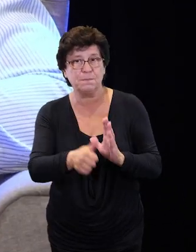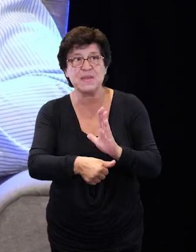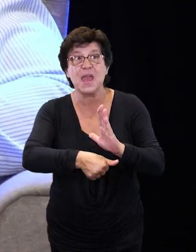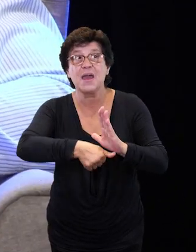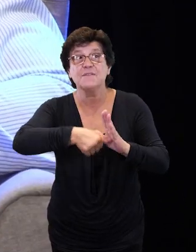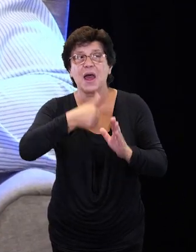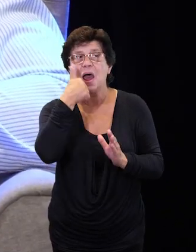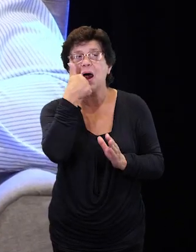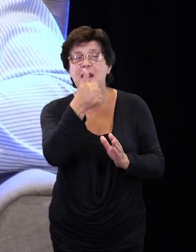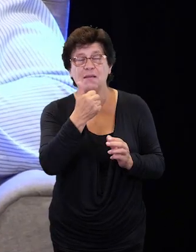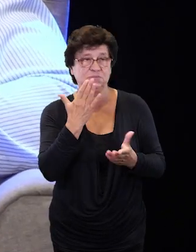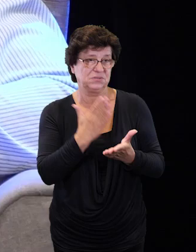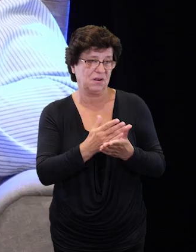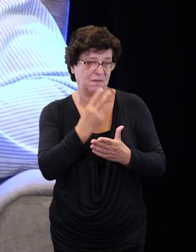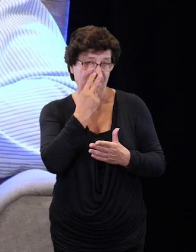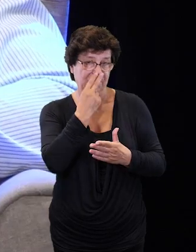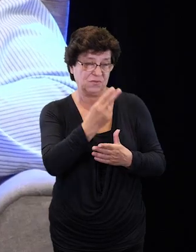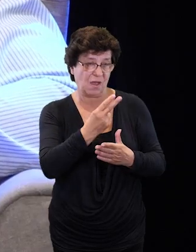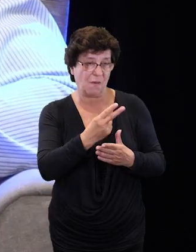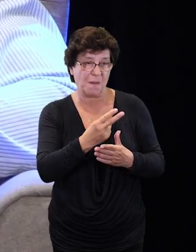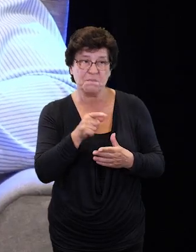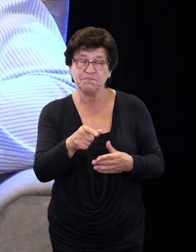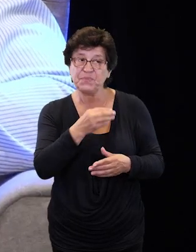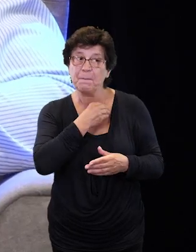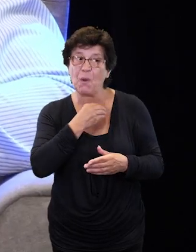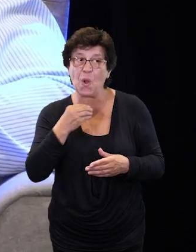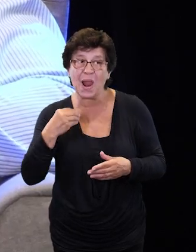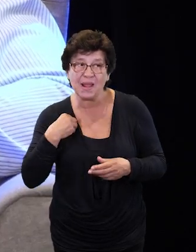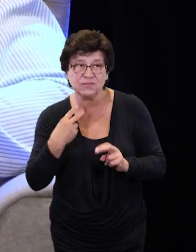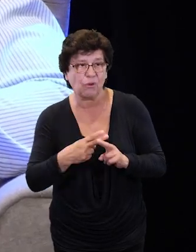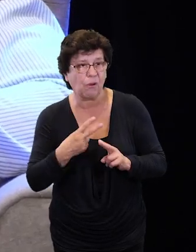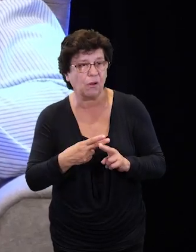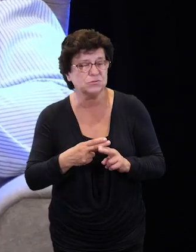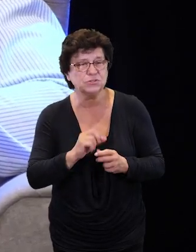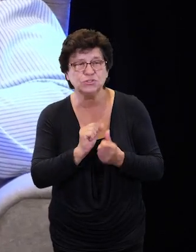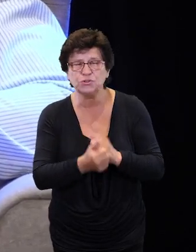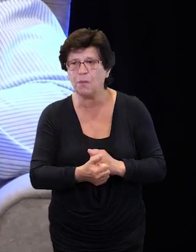zobaczymy, co ma być, to będzie. Więc tak bym na to odpowiedział. I nie ma znaczenia wiek.